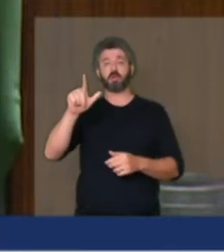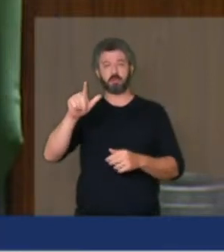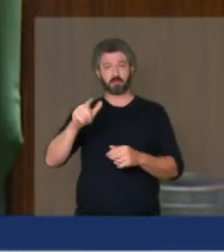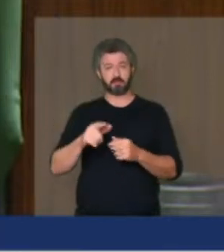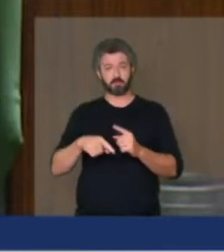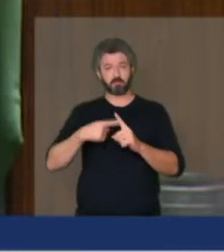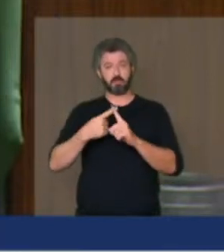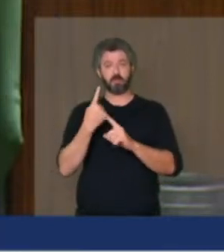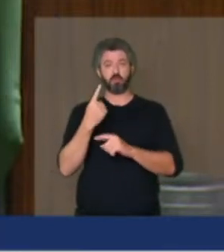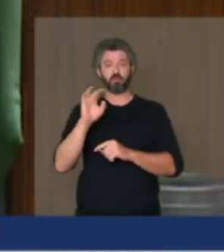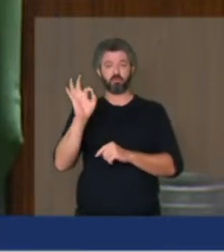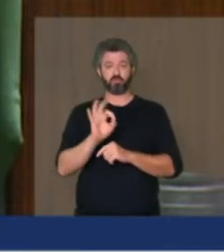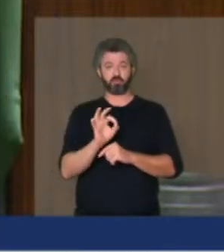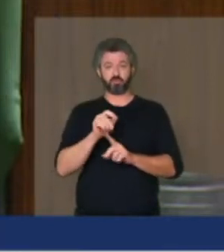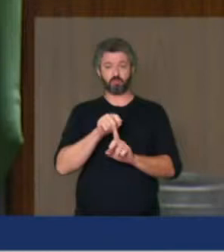ESTE PARLAMENTAR PROPÔS COMO TAMBÉM NO MÊS DE MAIO E AÍ